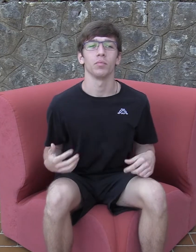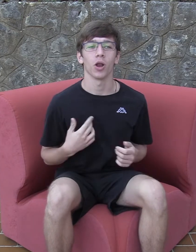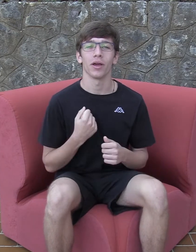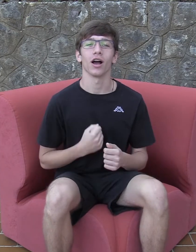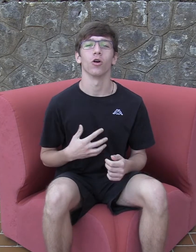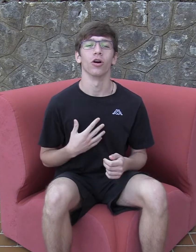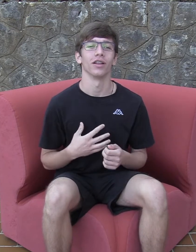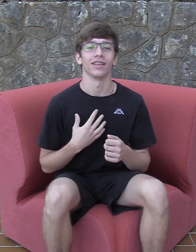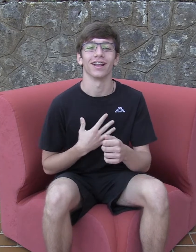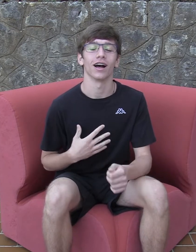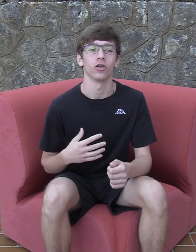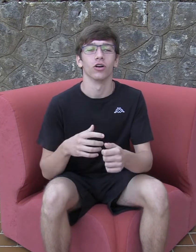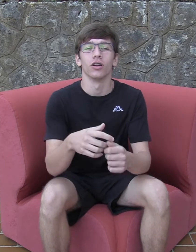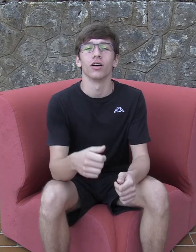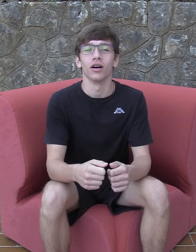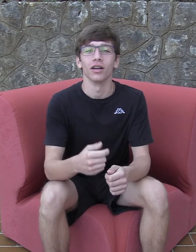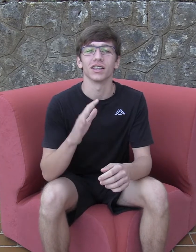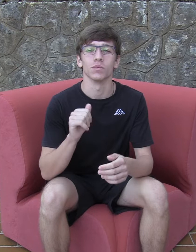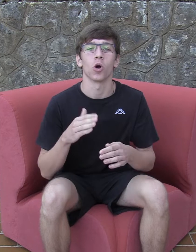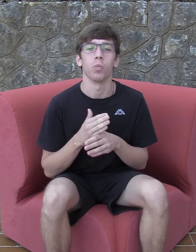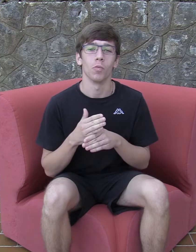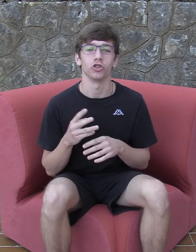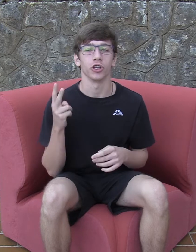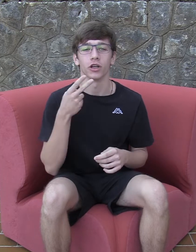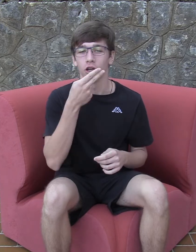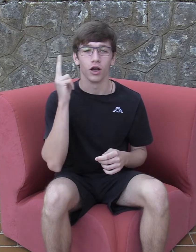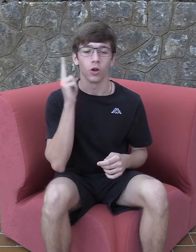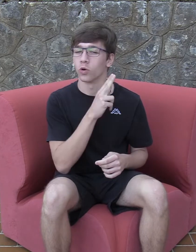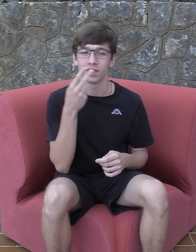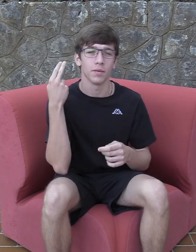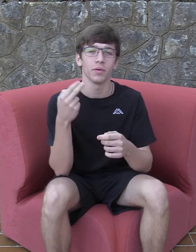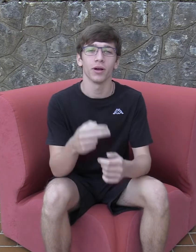Bilo mi je jako drago da sam mogao pomoći gluhoslijepima